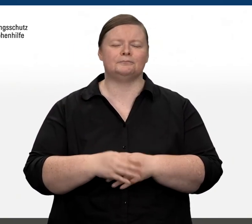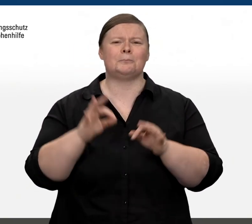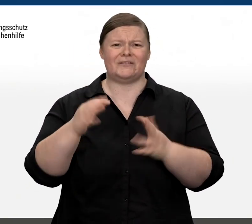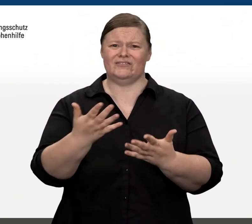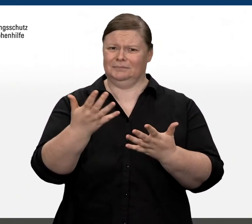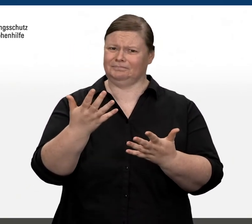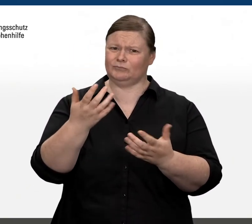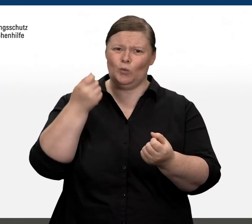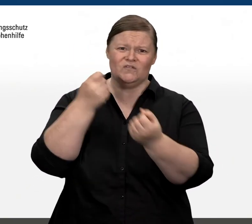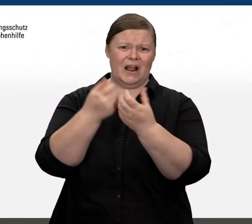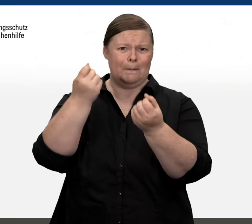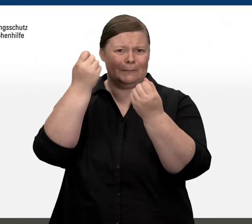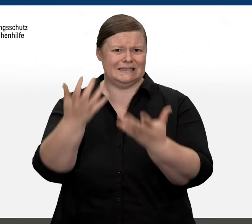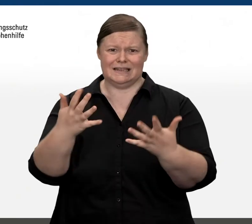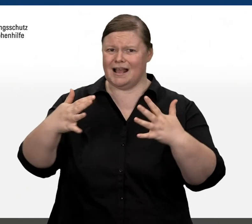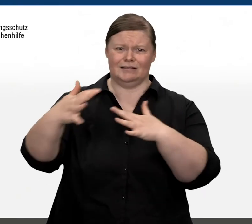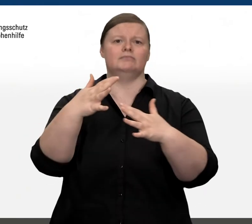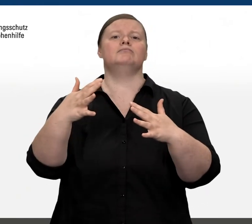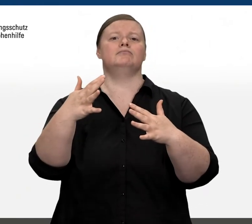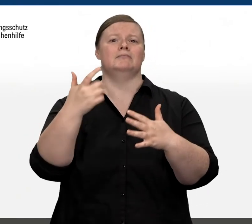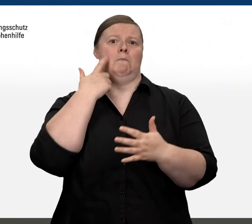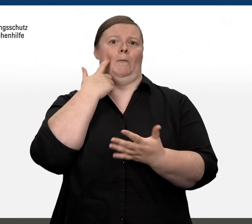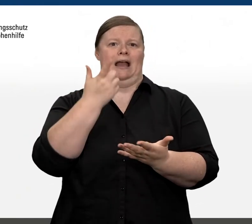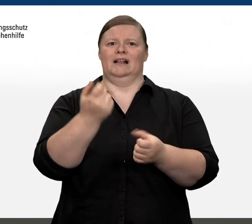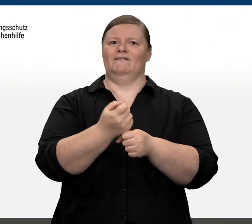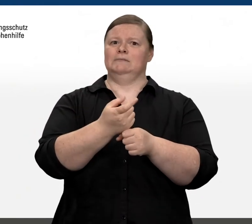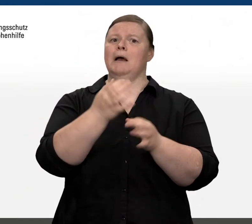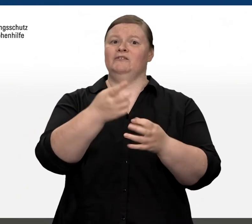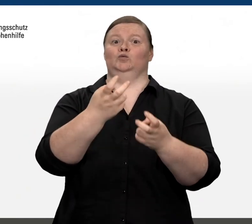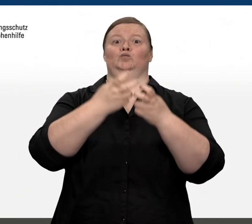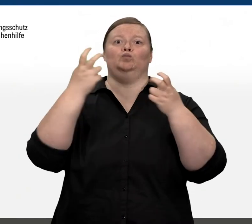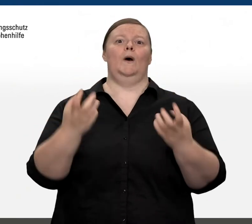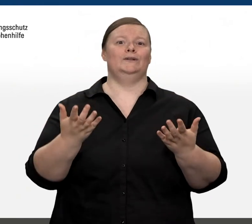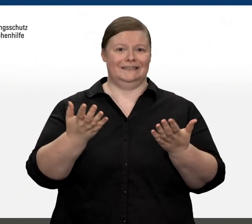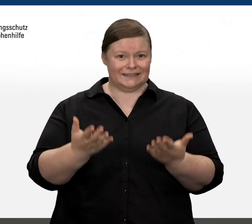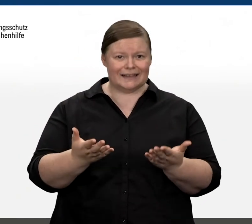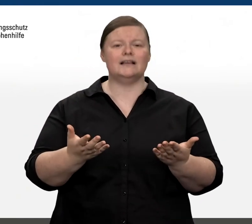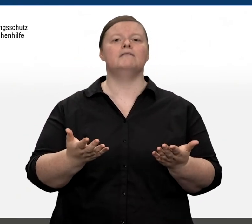Wenn Sie sich zum Zeitpunkt des Unglückes im Haus aufhalten,